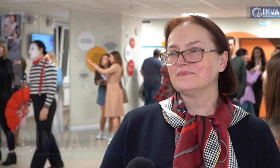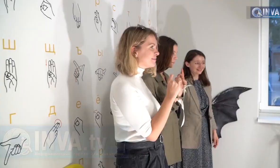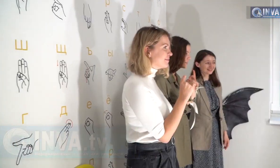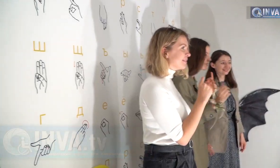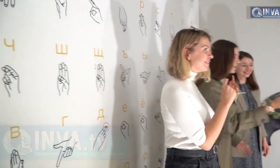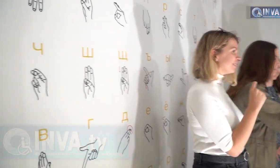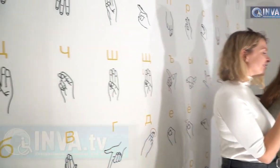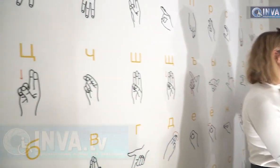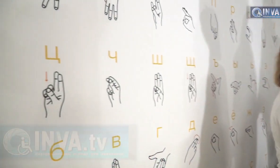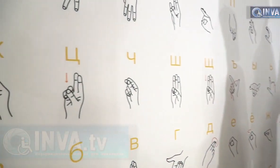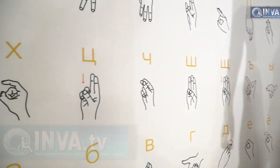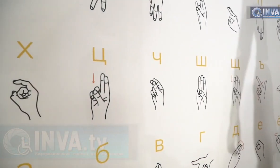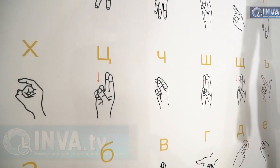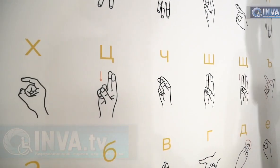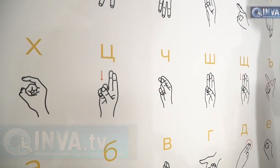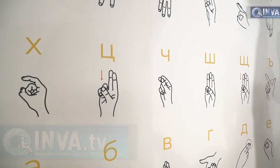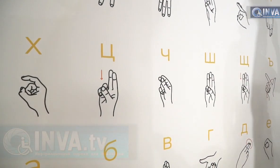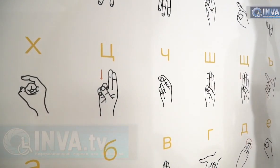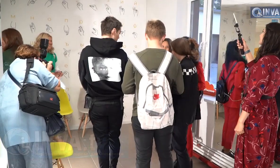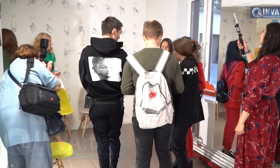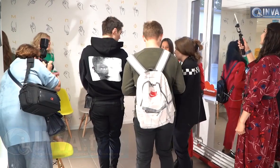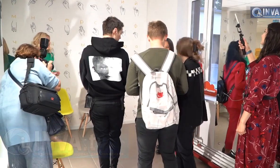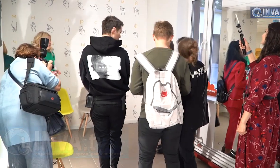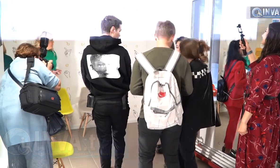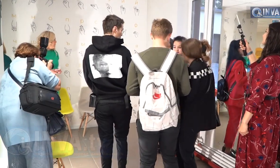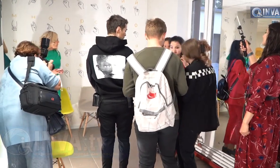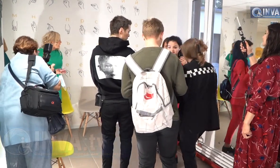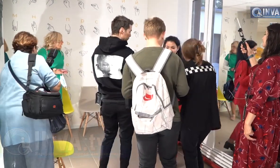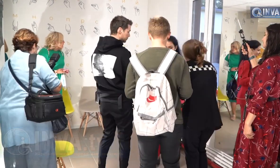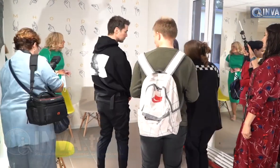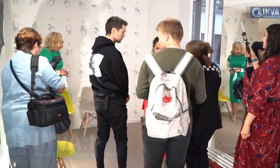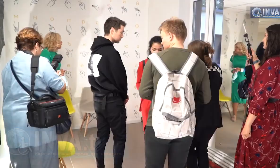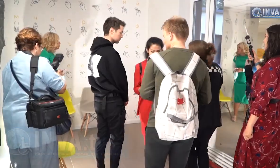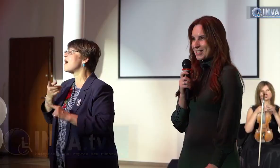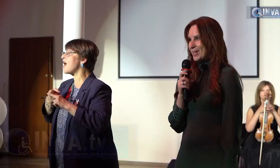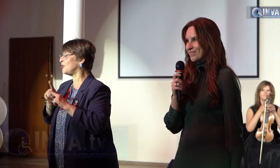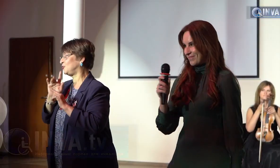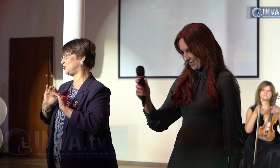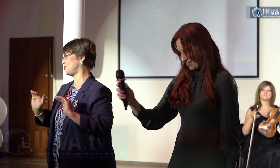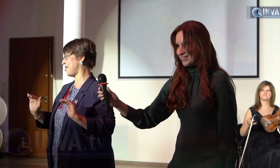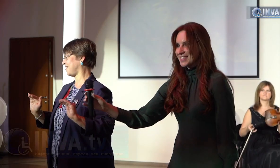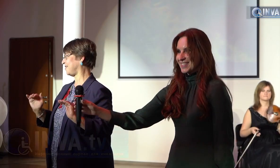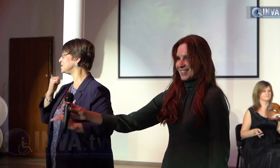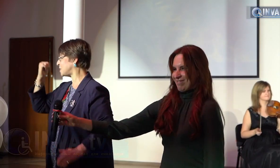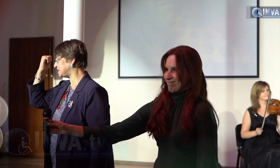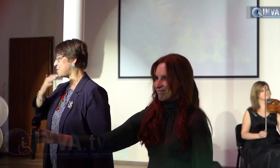Выпускники, как этого, так и других ВУЗов, без работы не останутся.